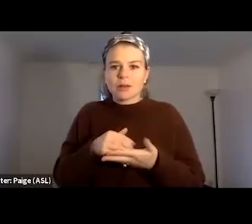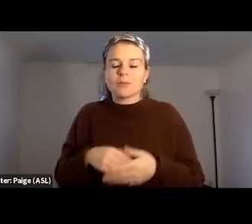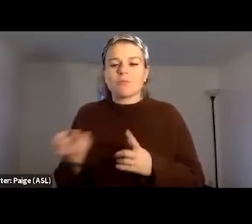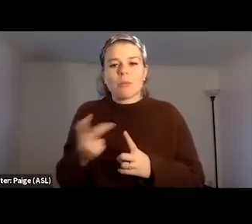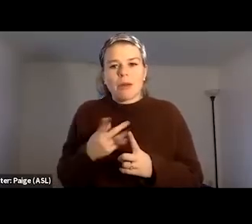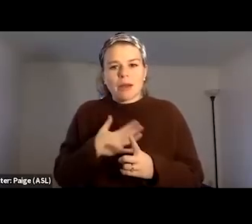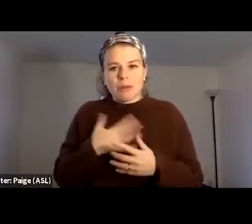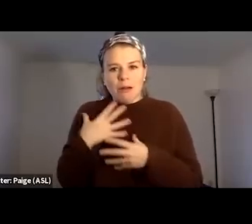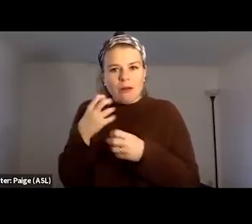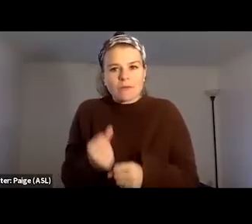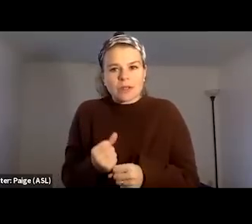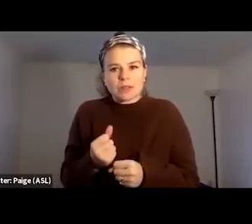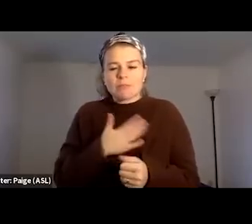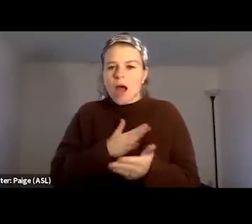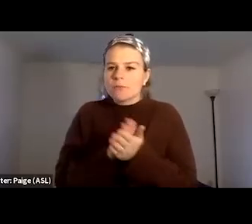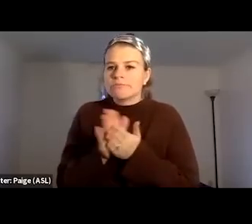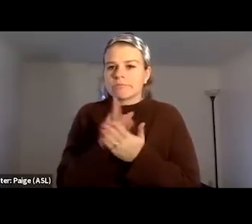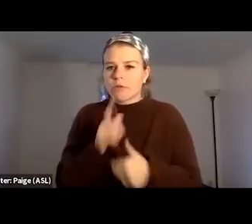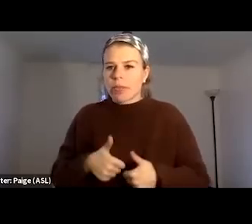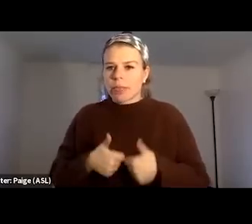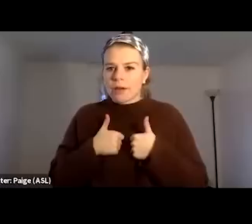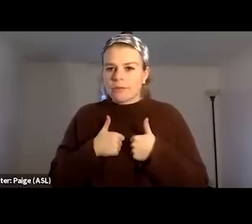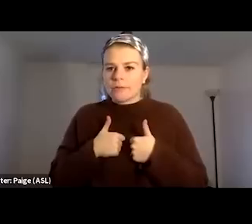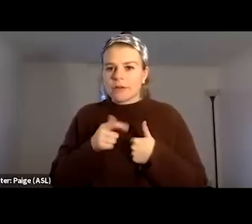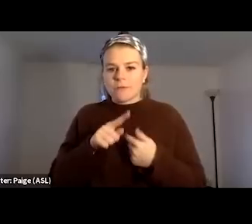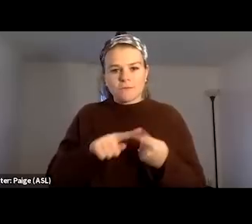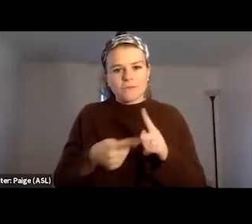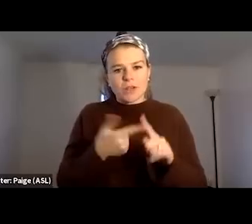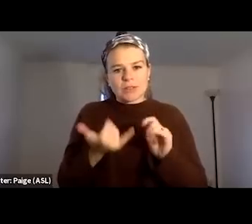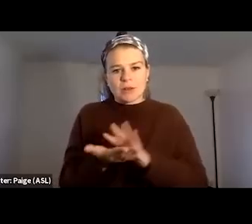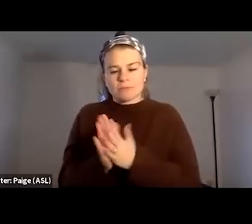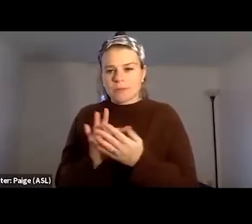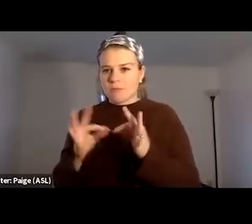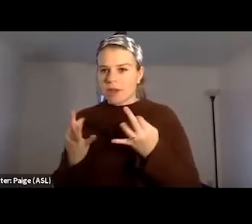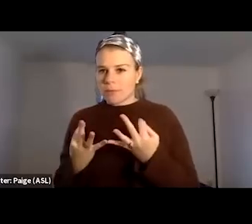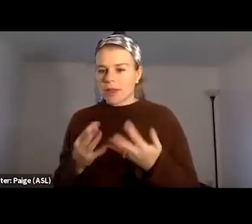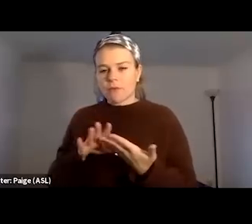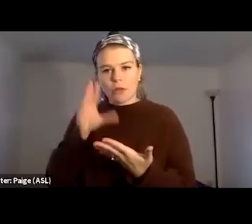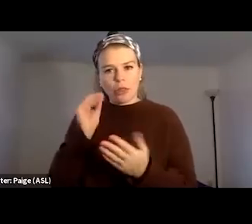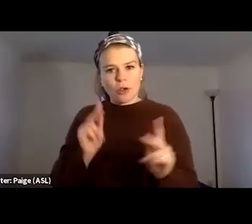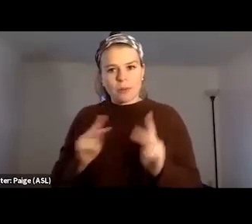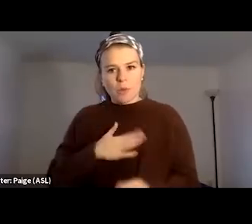No sabía que haría amigos que consideraría familia. Aprendí que hay personas dispuestas a luchar por ti